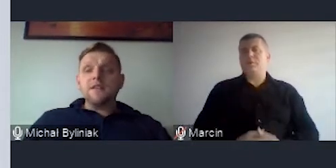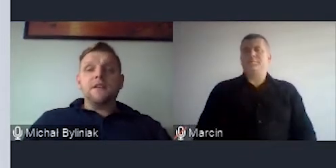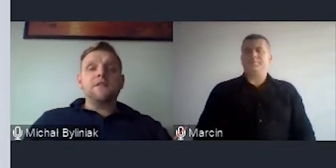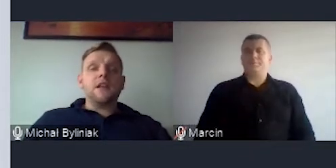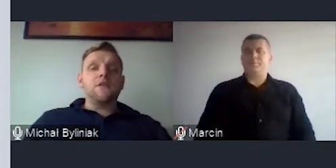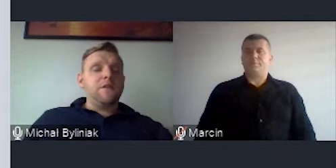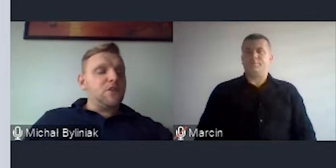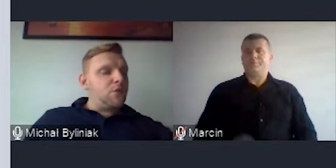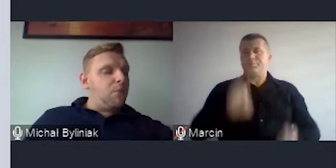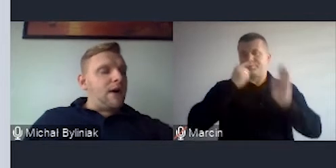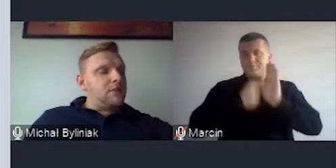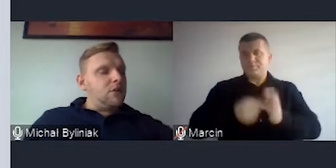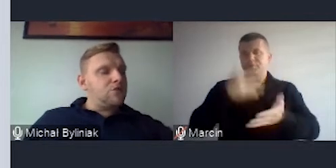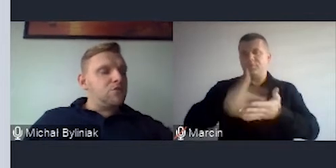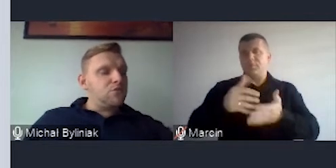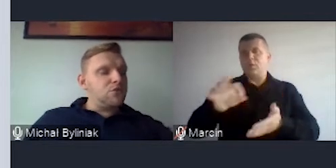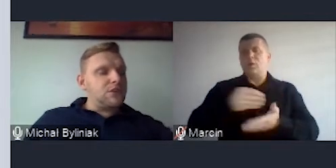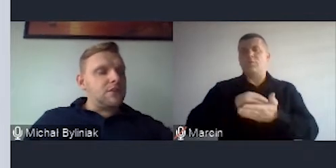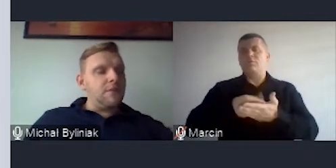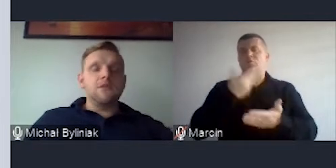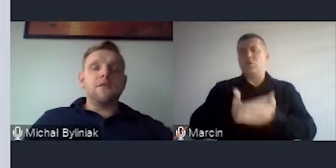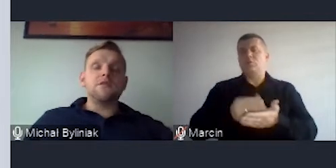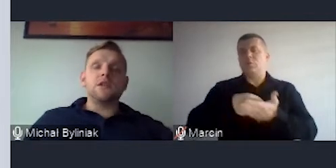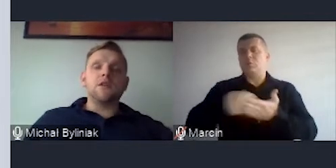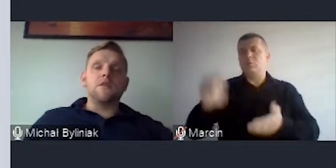Wykazywanie wydatków we wniosku o płatność muszę skomentować dodatkowo,